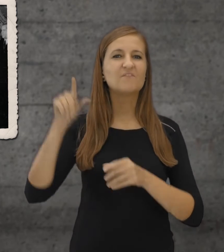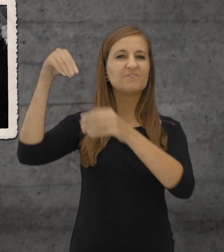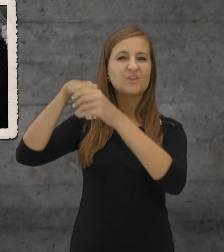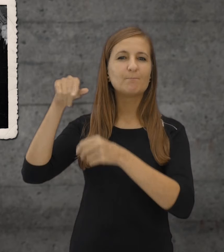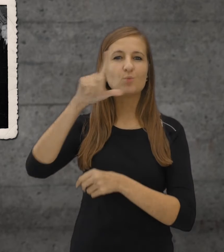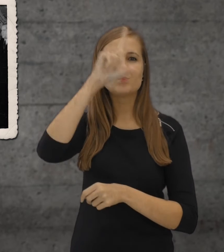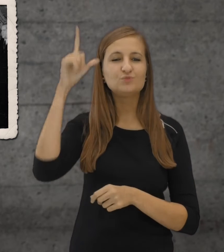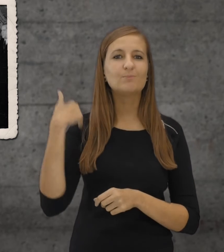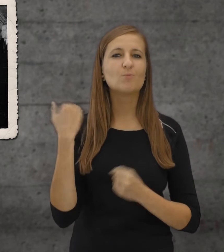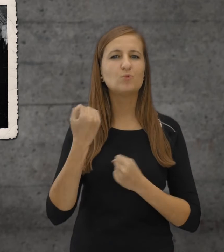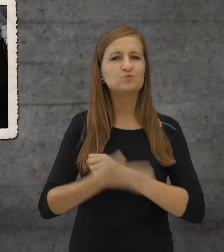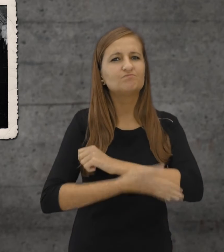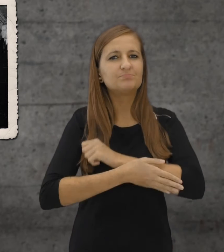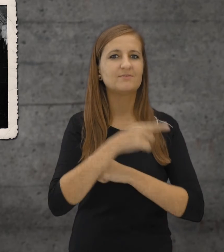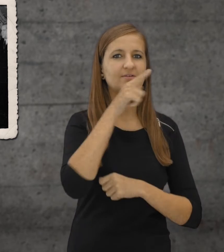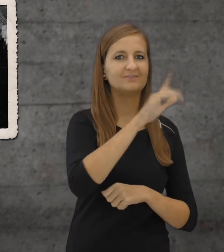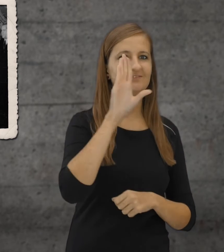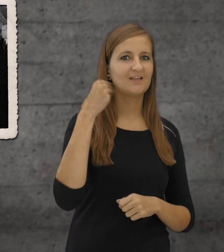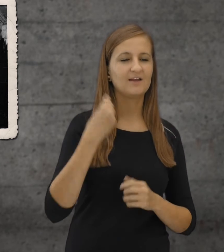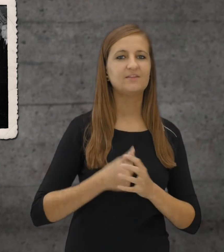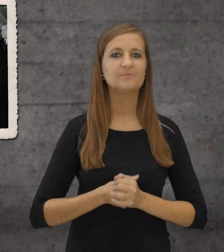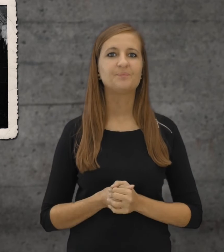W skład której wchodzili zwolennicy Stalina.